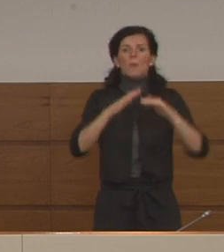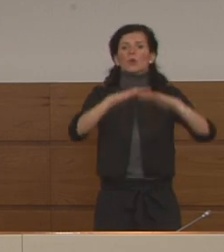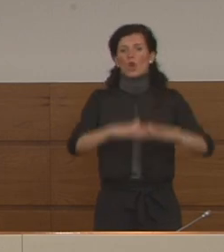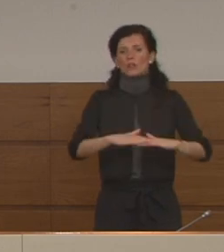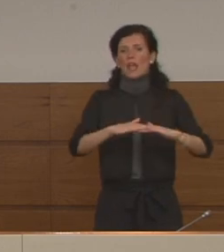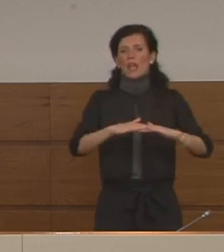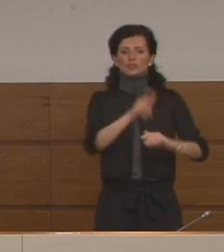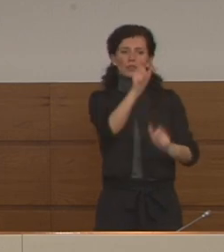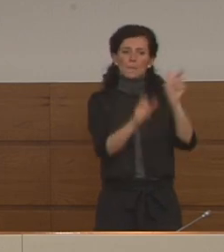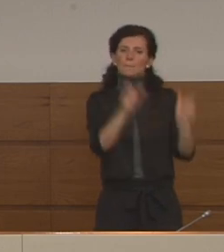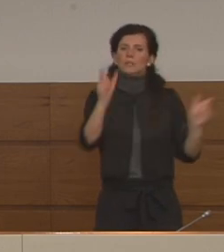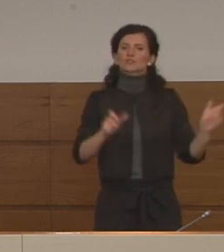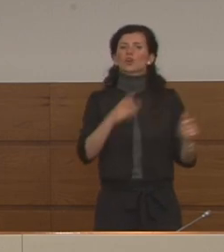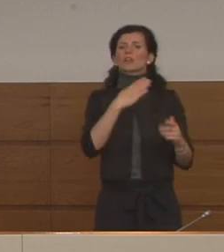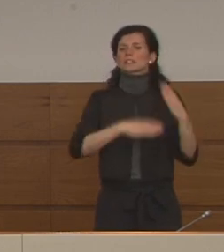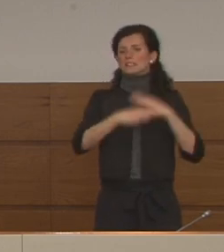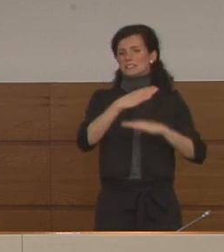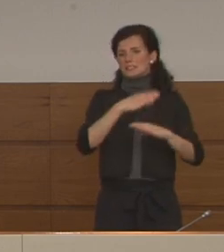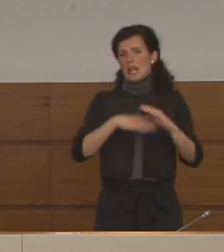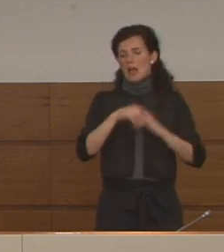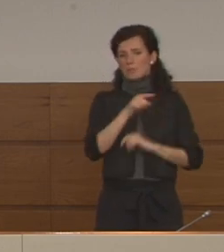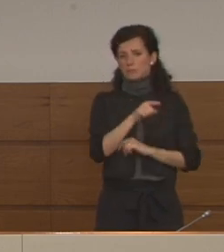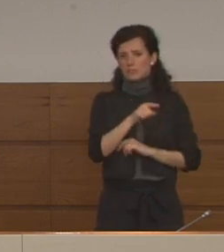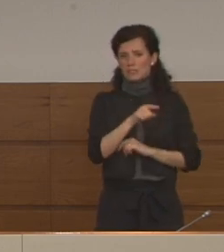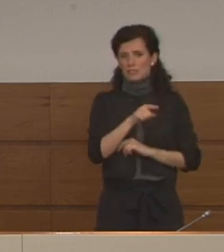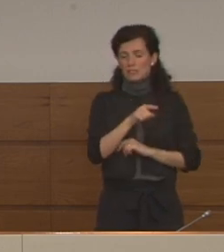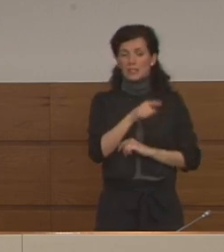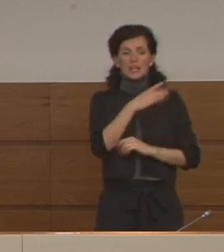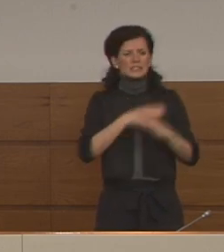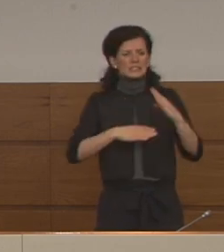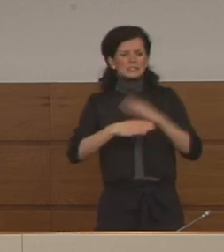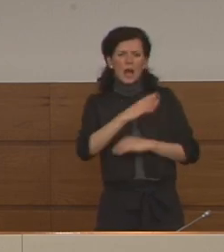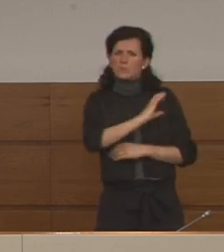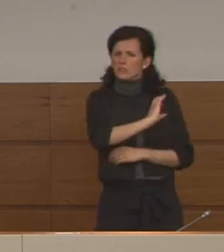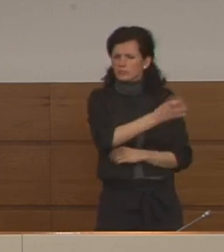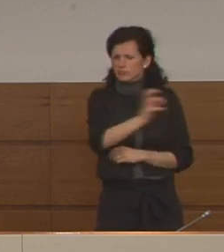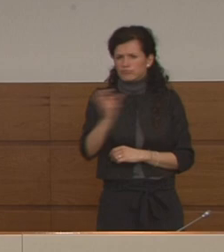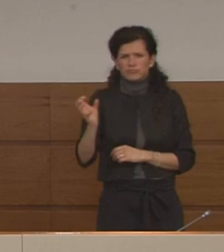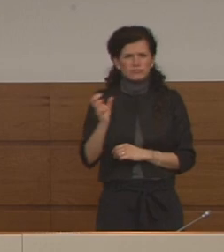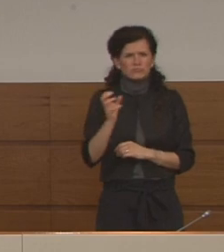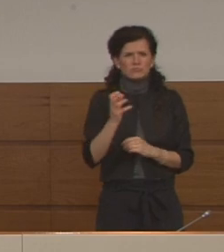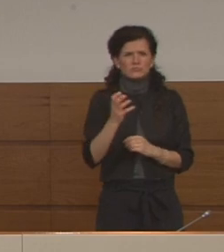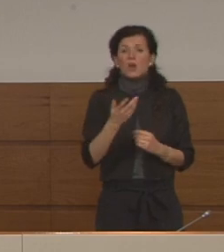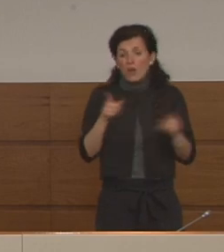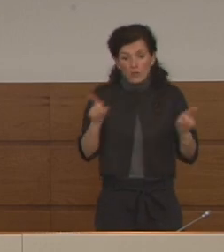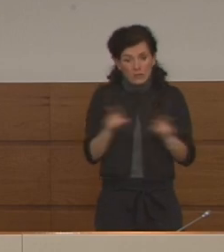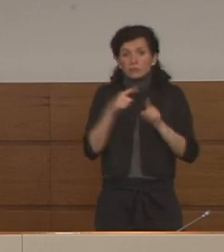disabilità nelle loro molteplici forme. E quindi mi garantisco pure io, che sto a